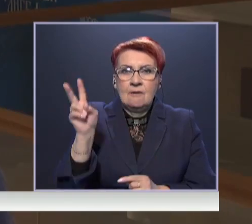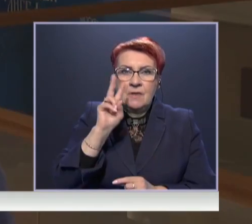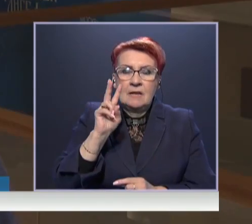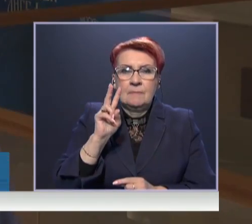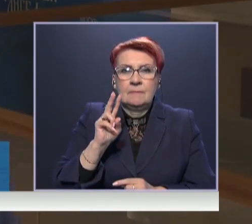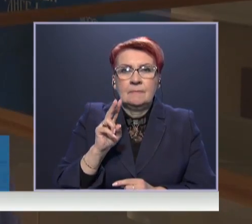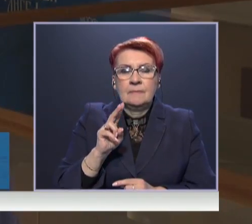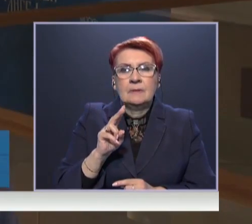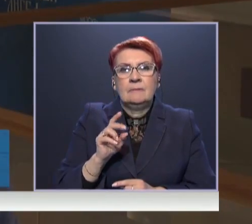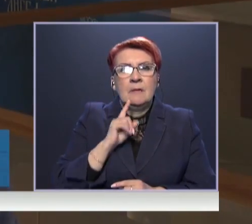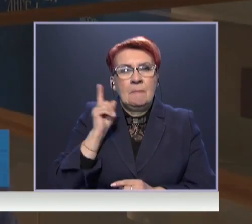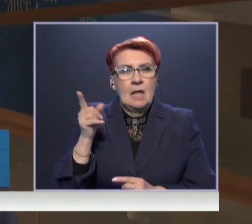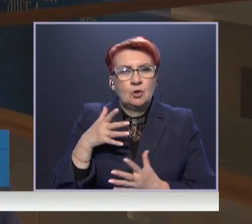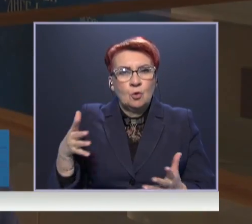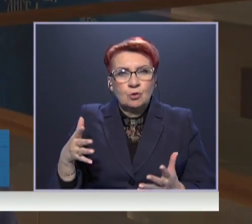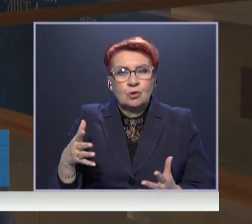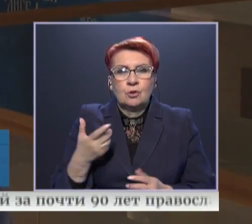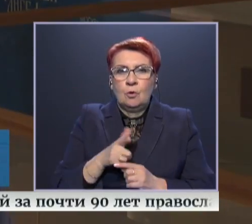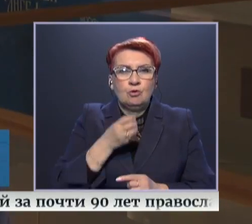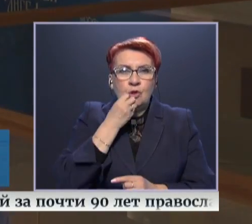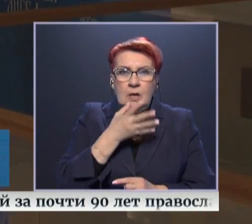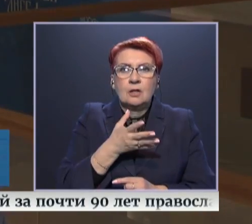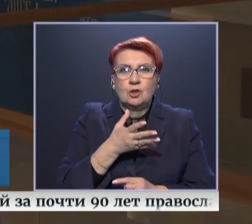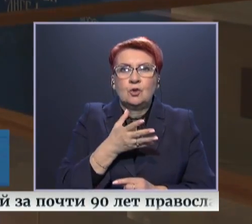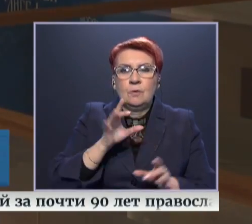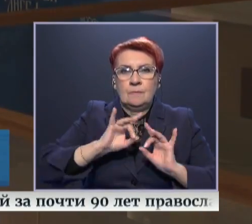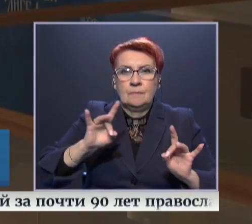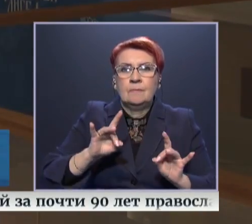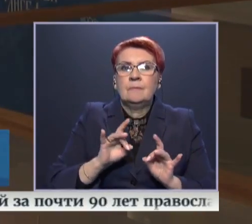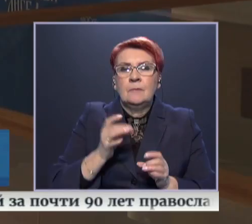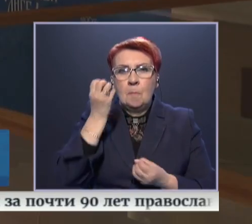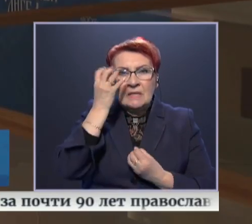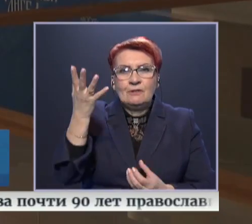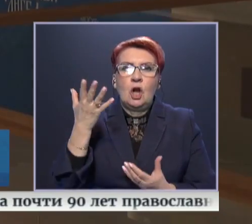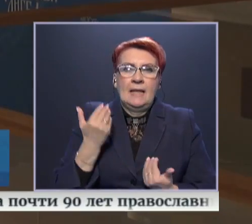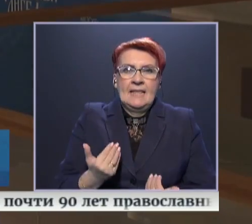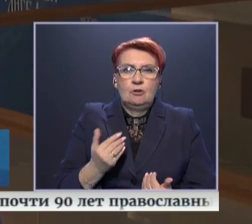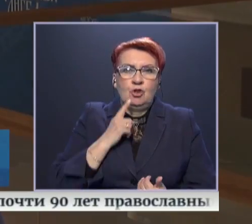Это очень хорошо просвещает нынешнюю молодежь и дает